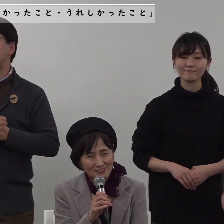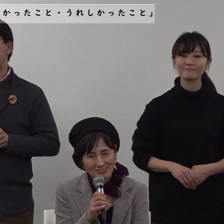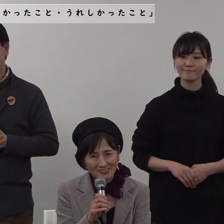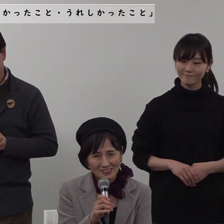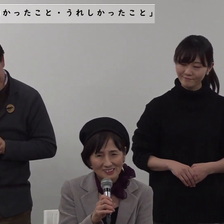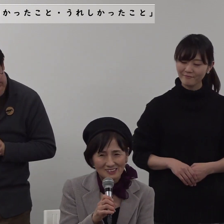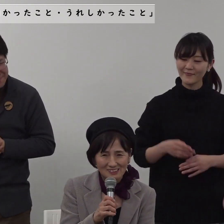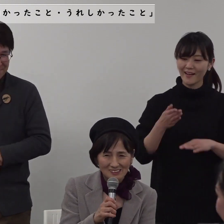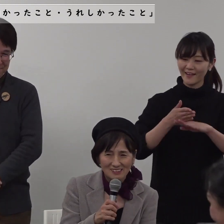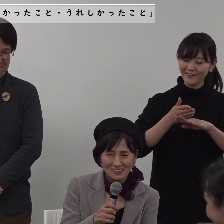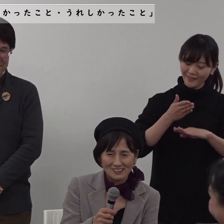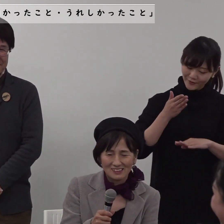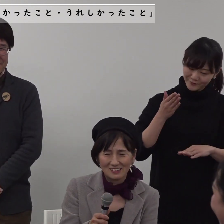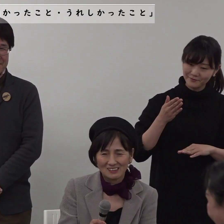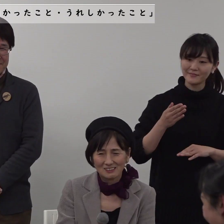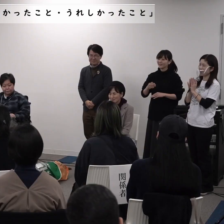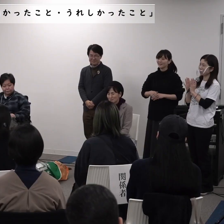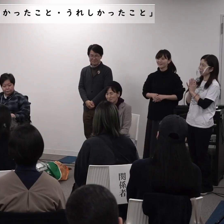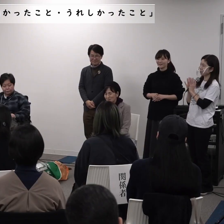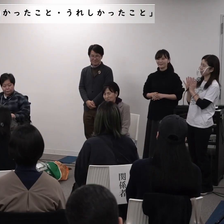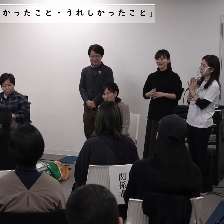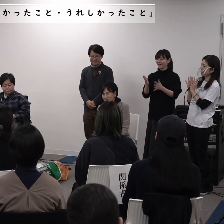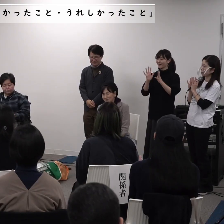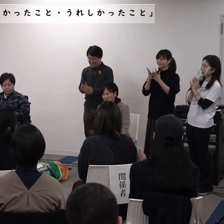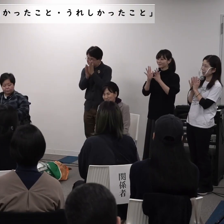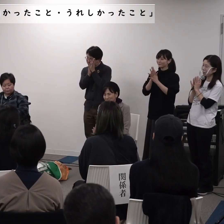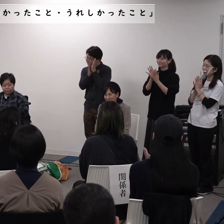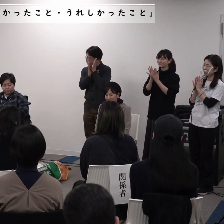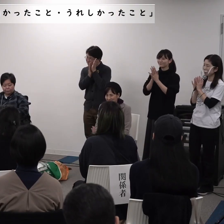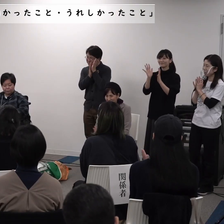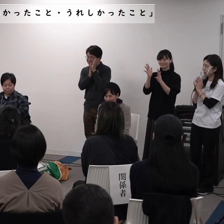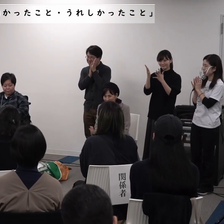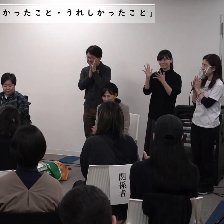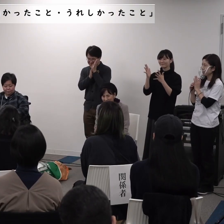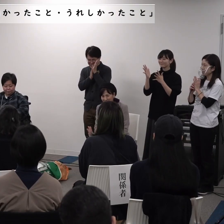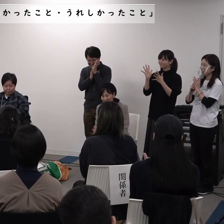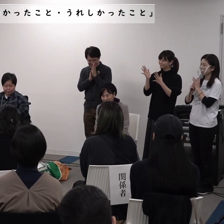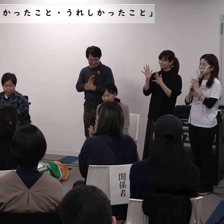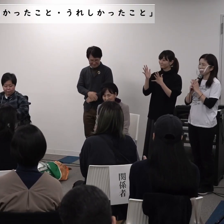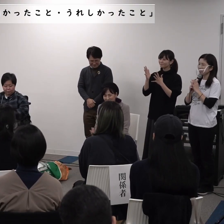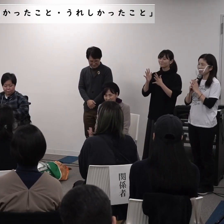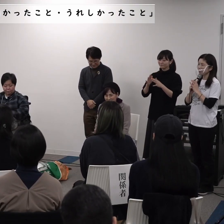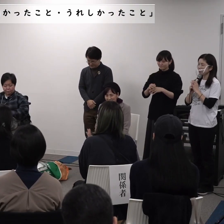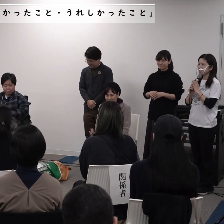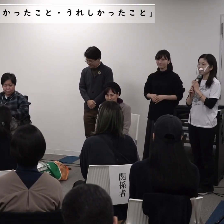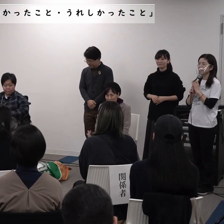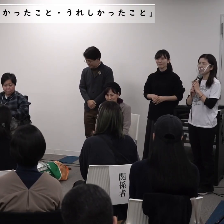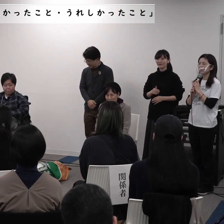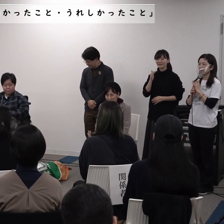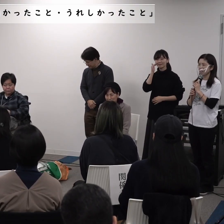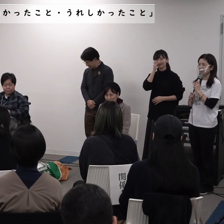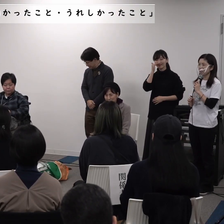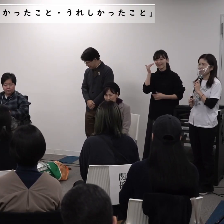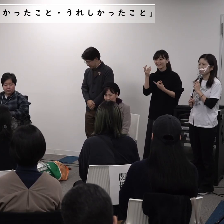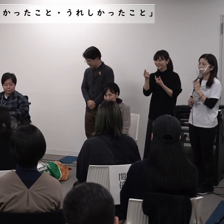橋爪）ありがとうございます 拍手を しましょう 橋爪）ありがとうございます 素敵ですよね